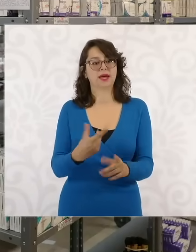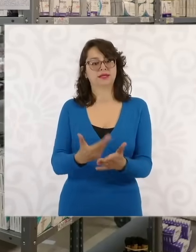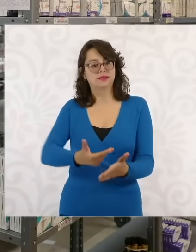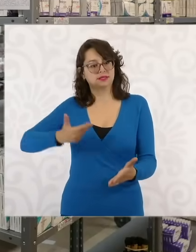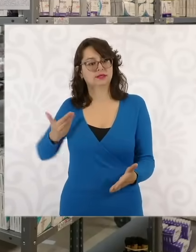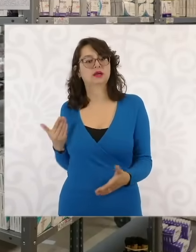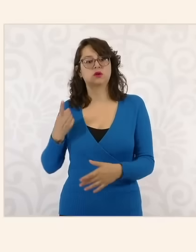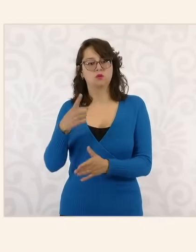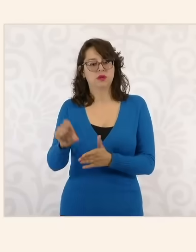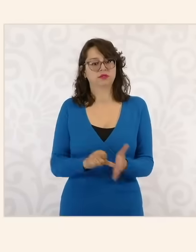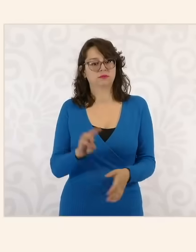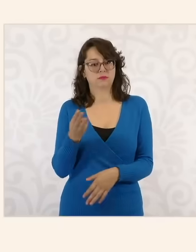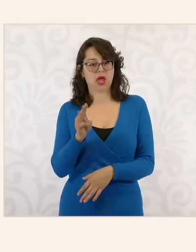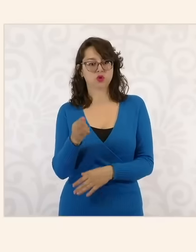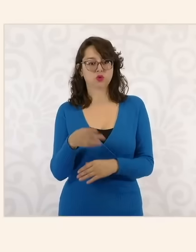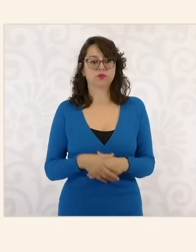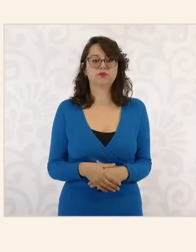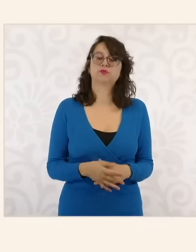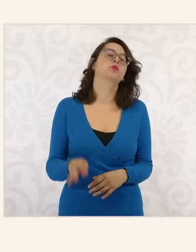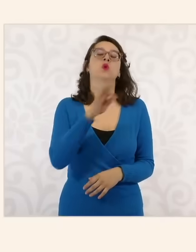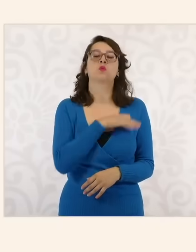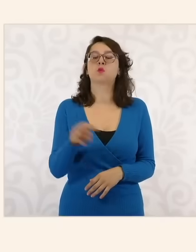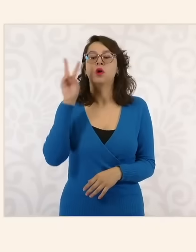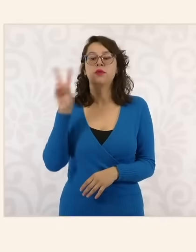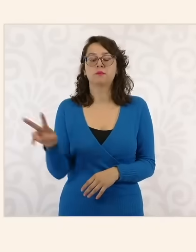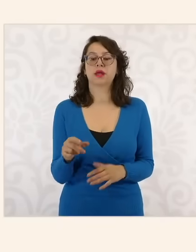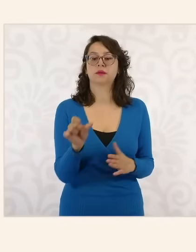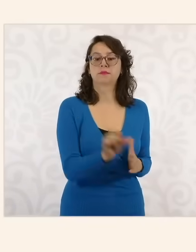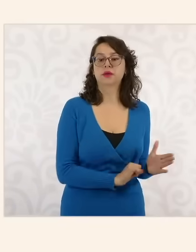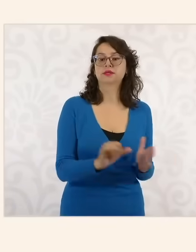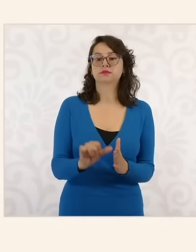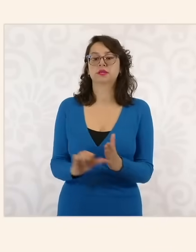siguiente. Aquí pueden ver como mes con mes se ha venido incrementando el número de medicamentos que